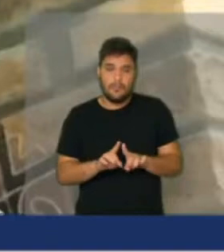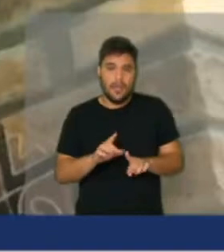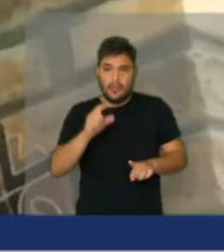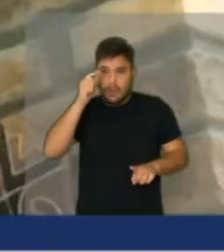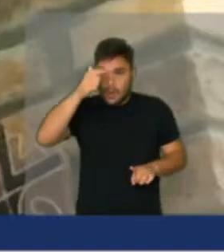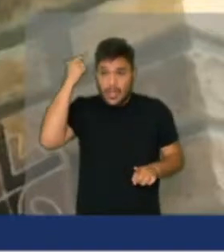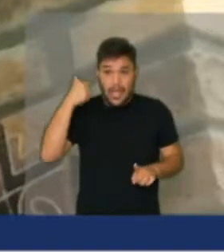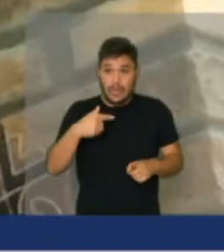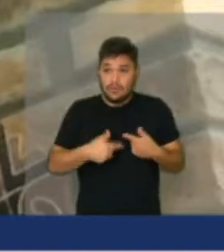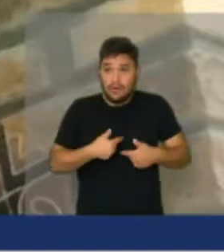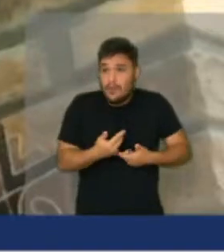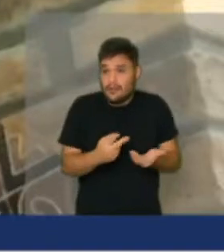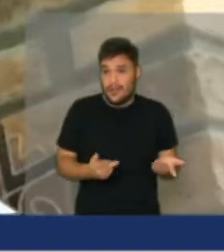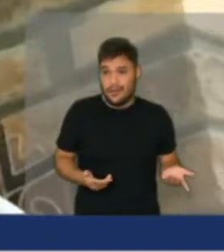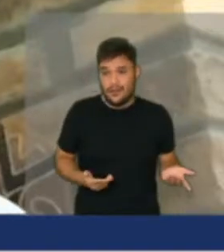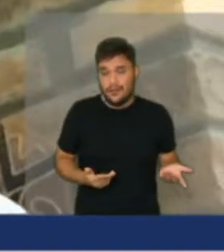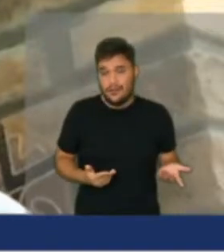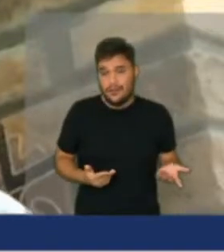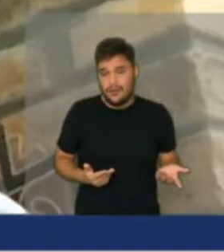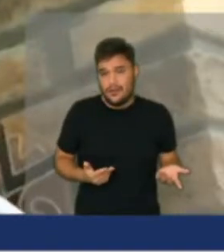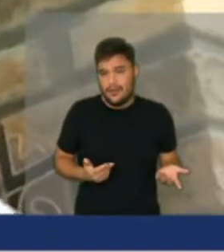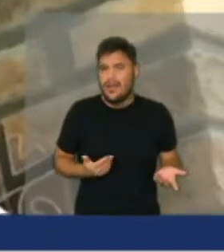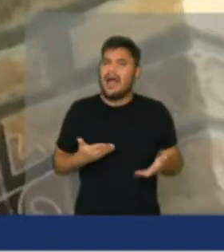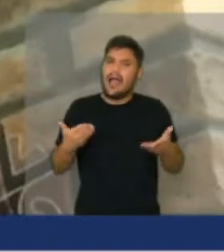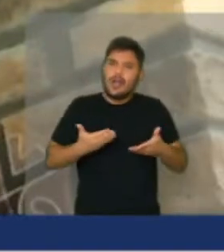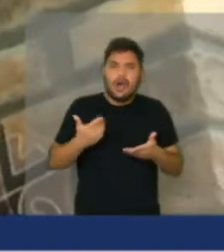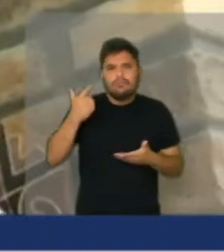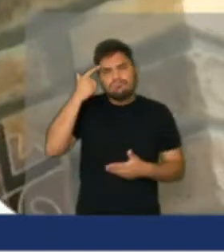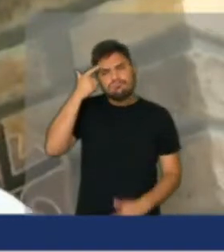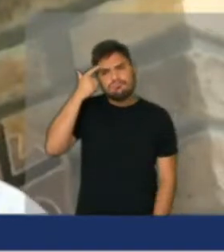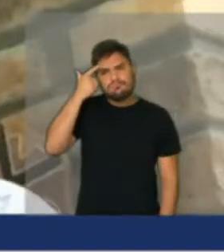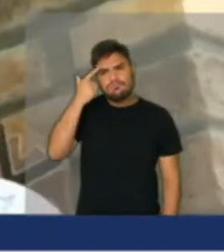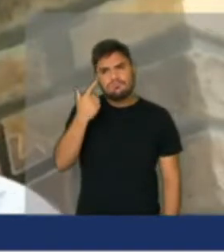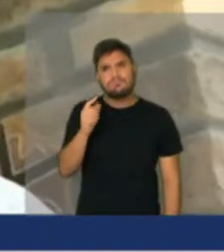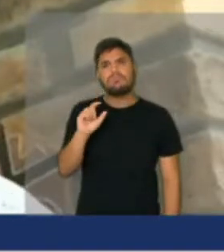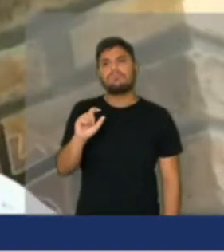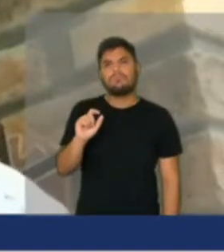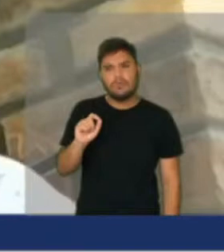PAULO GUEDES. AÍ VEM AQUELA PERGUNTA, QUE EU TENHO... DITO EM ALGUMAS ANÁLISES A ESSE